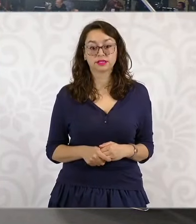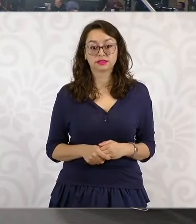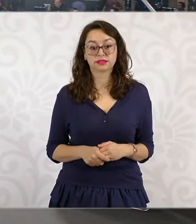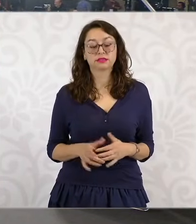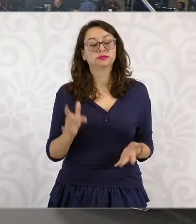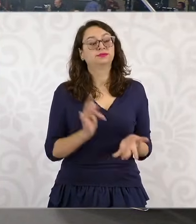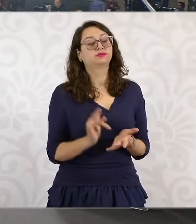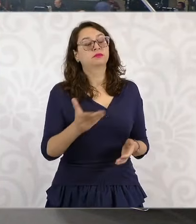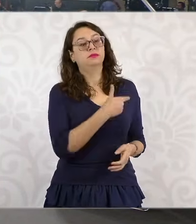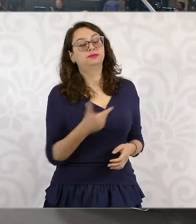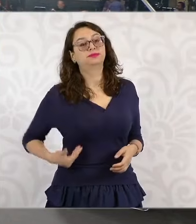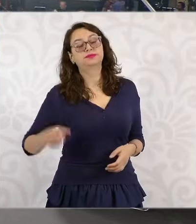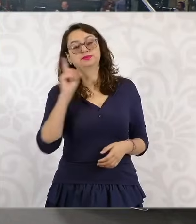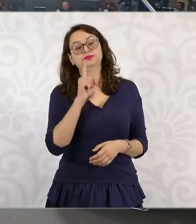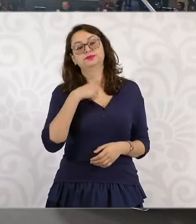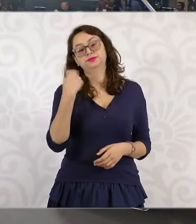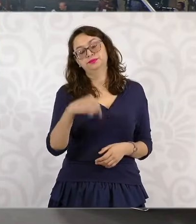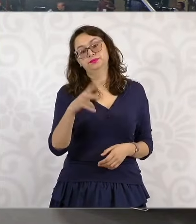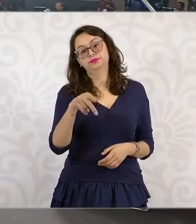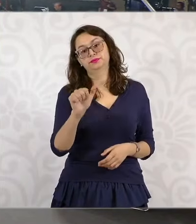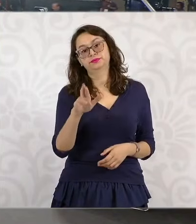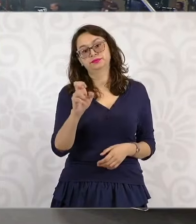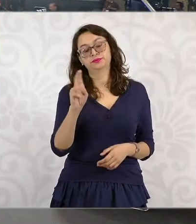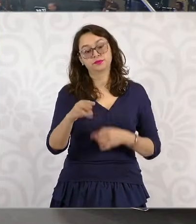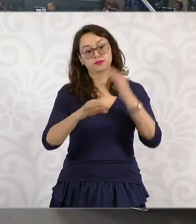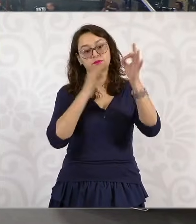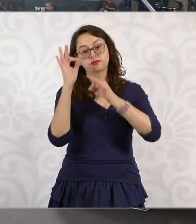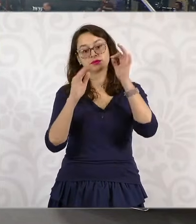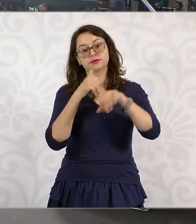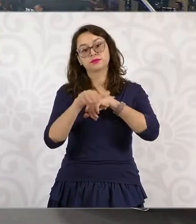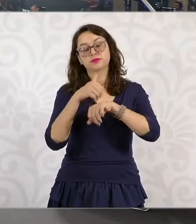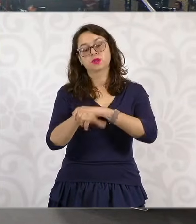Gracias, presidenta Karen Ballesteros de Canal 11. Primero preguntarles, ¿en qué radica que